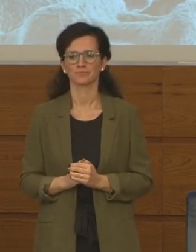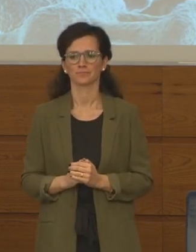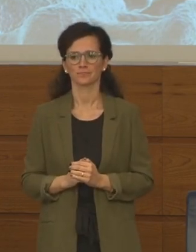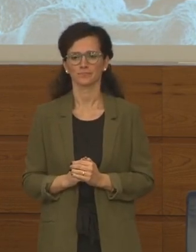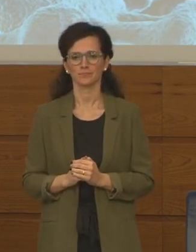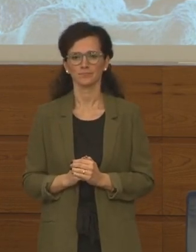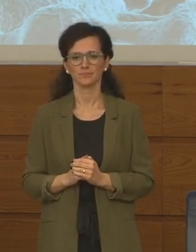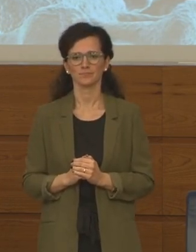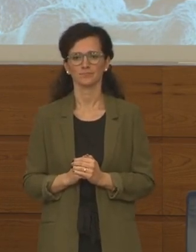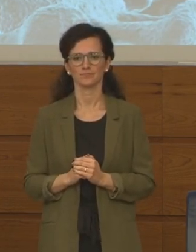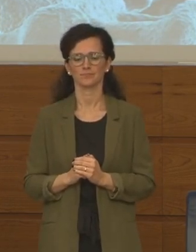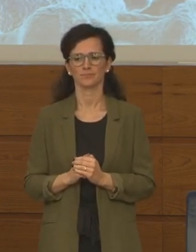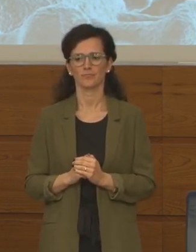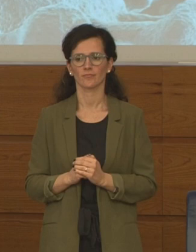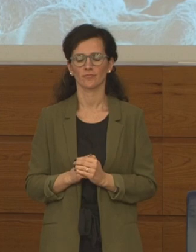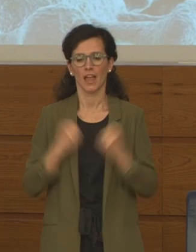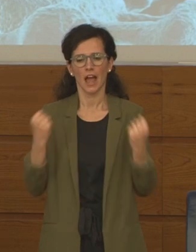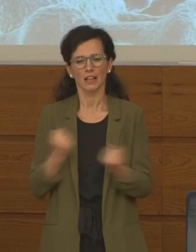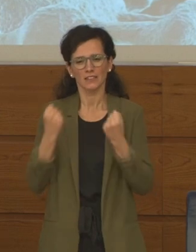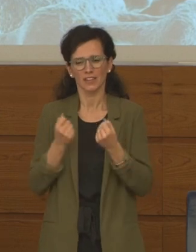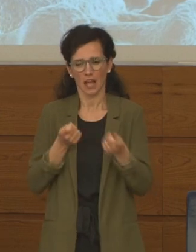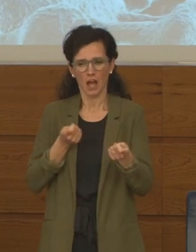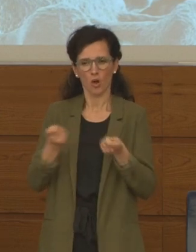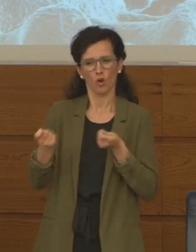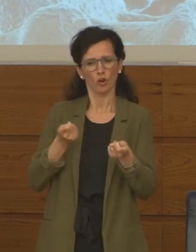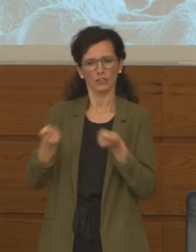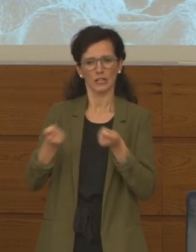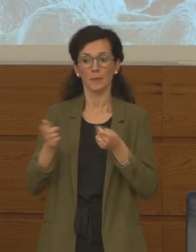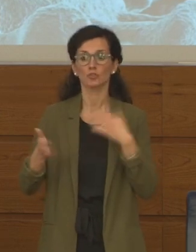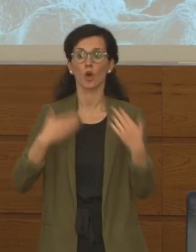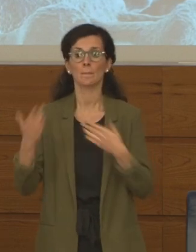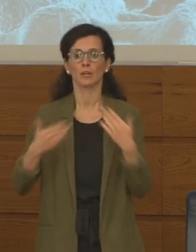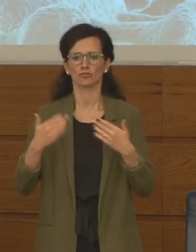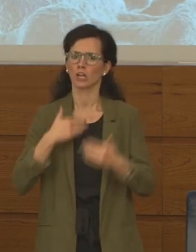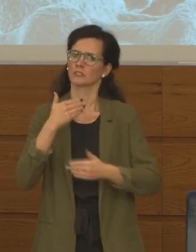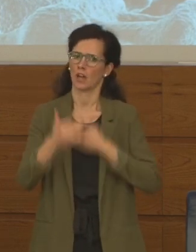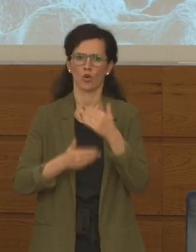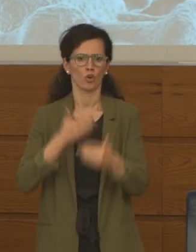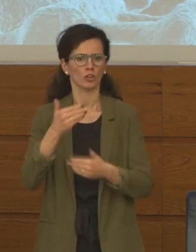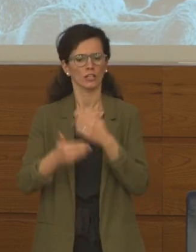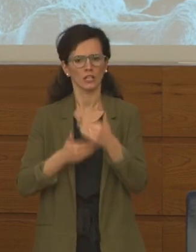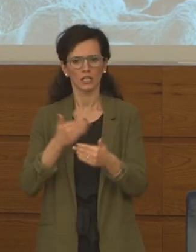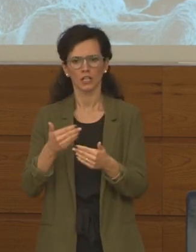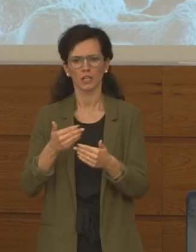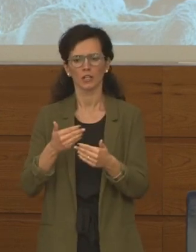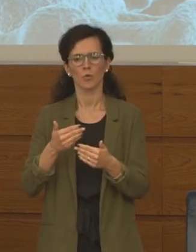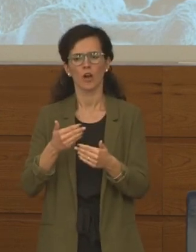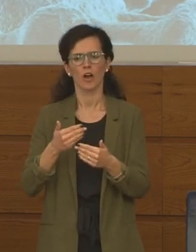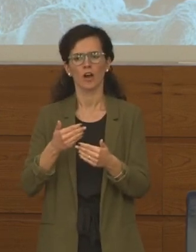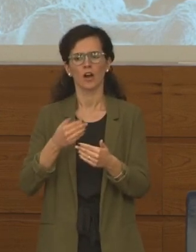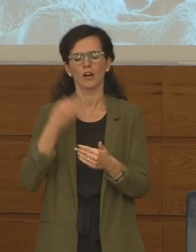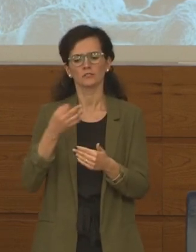l'attività di coordinamento dell'emergenza,